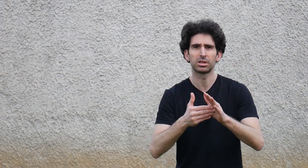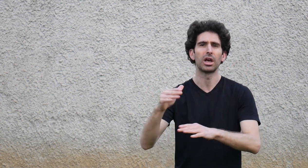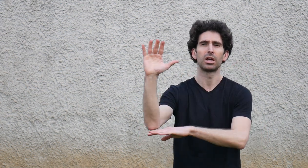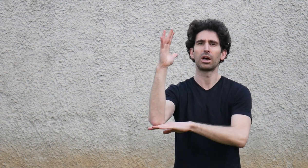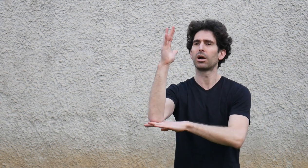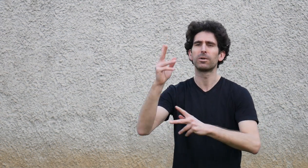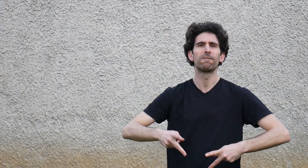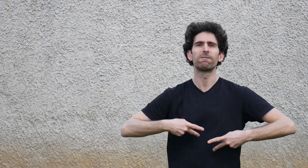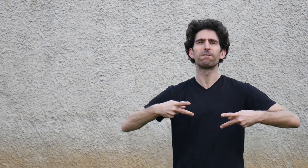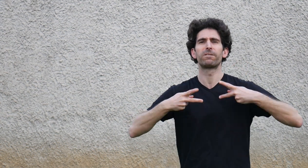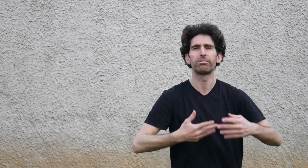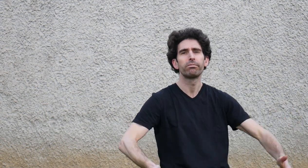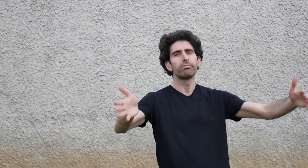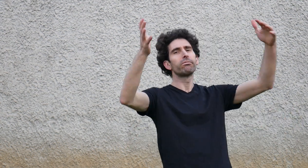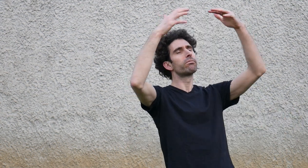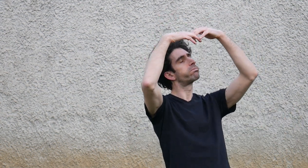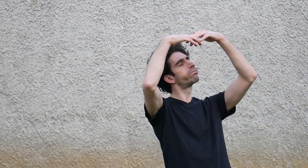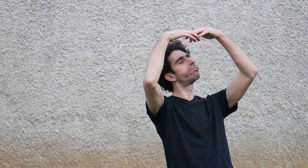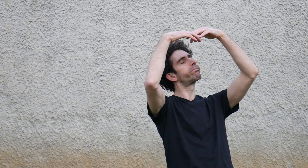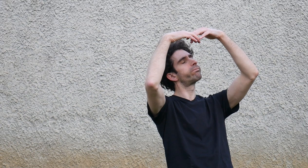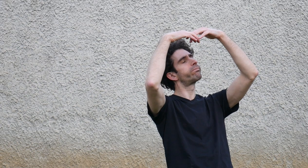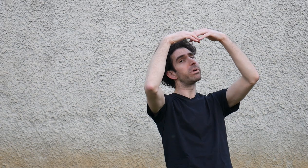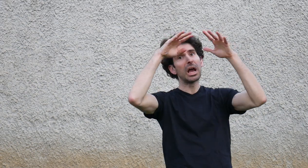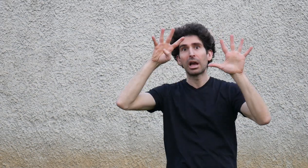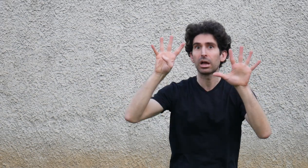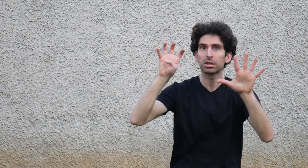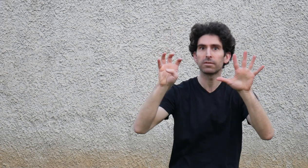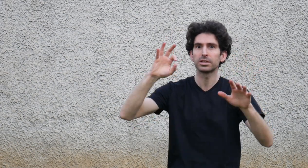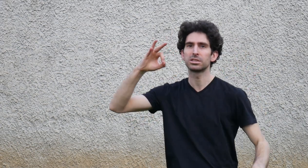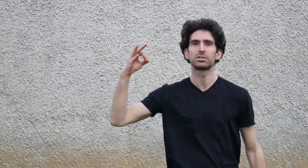Il vit suspendu sous les branches des arbres pendant 90% de son temps !